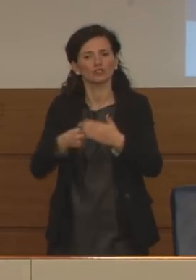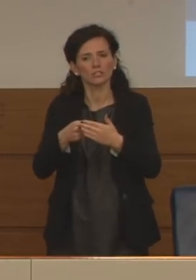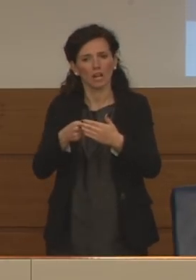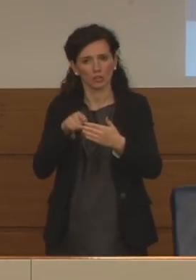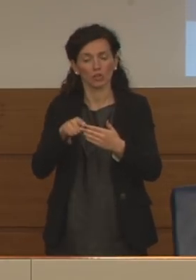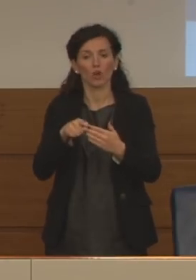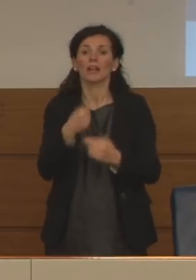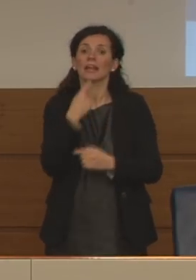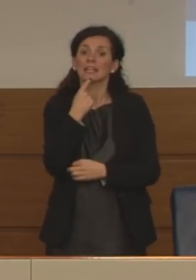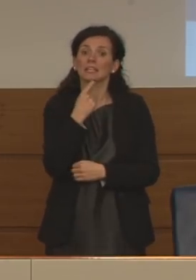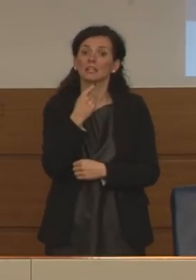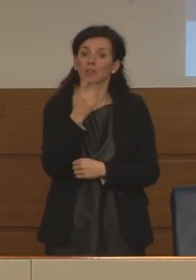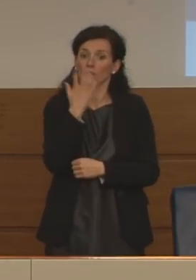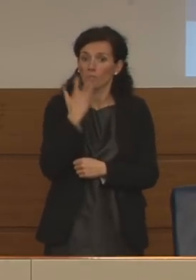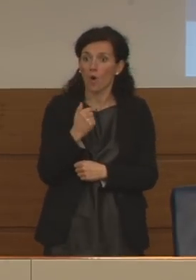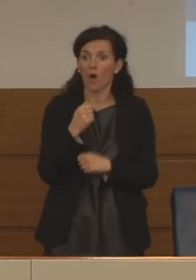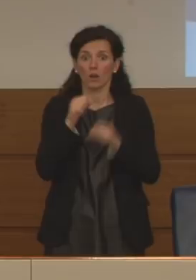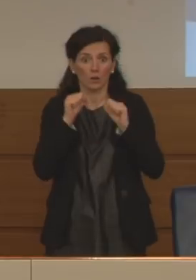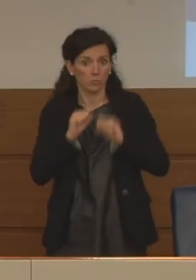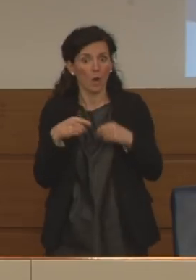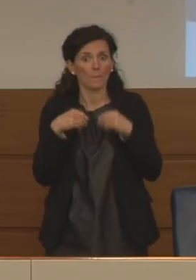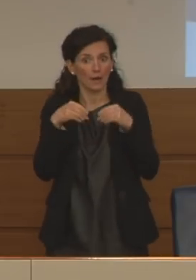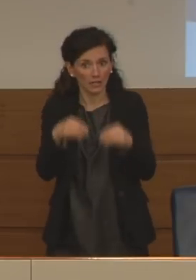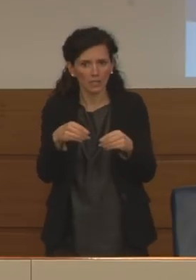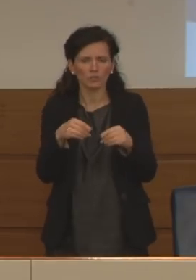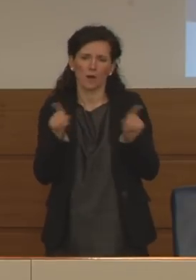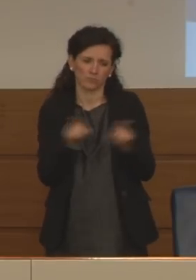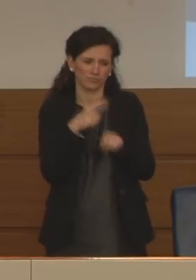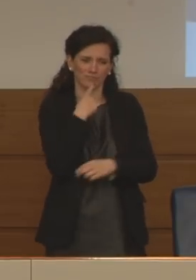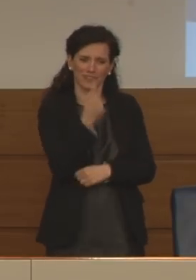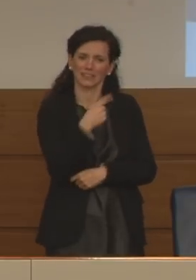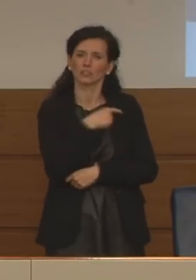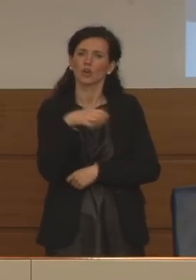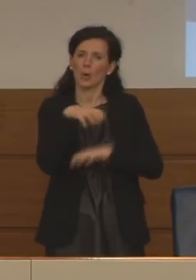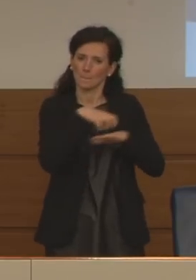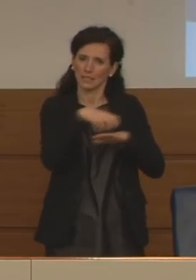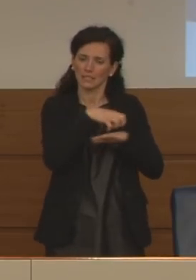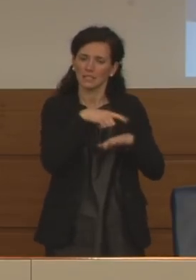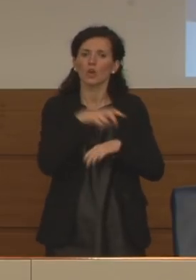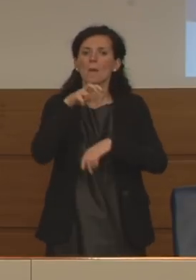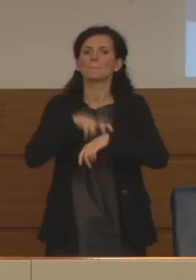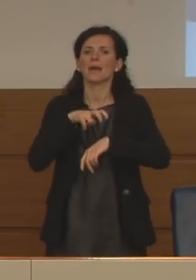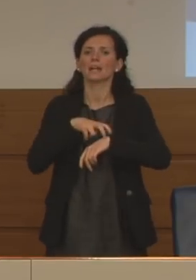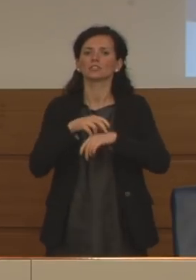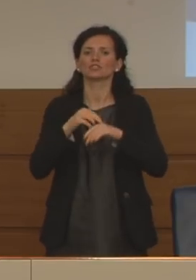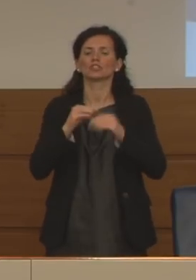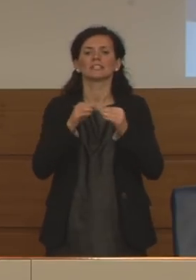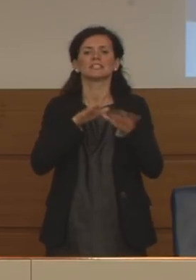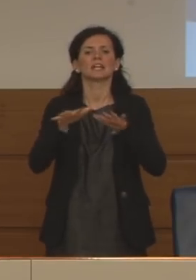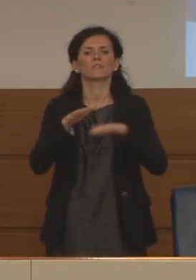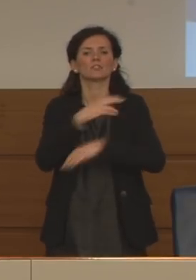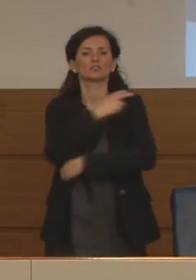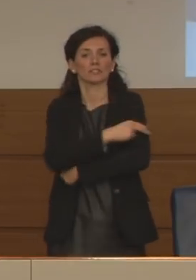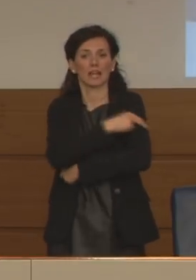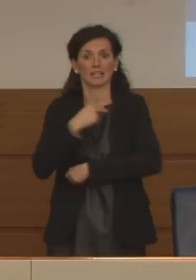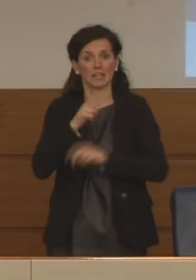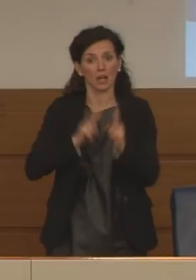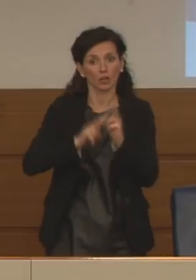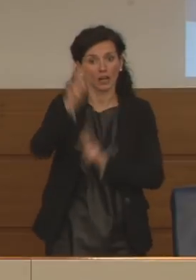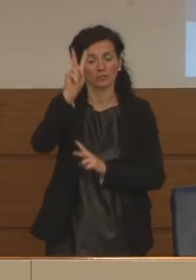Chi può partecipare, lo diceva già prima il Ministro, sono i medici del Servizio Sanitario Nazionale, i medici delle strutture convenzionate